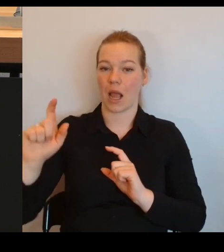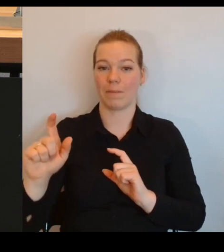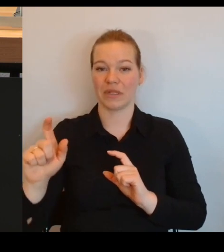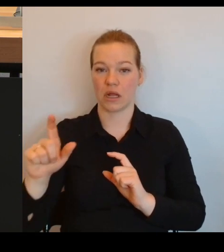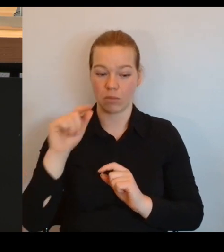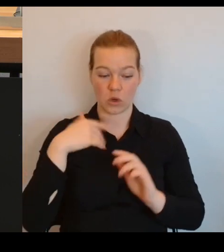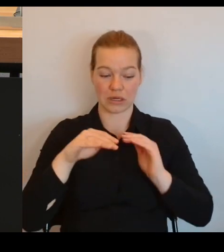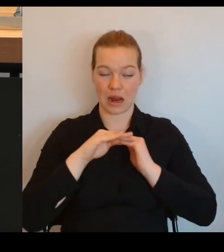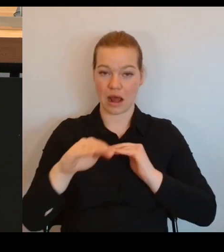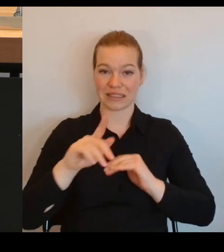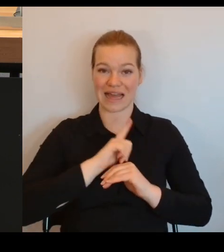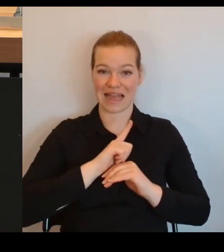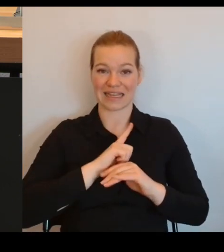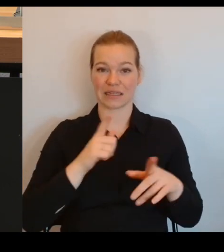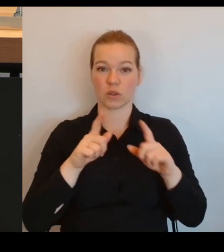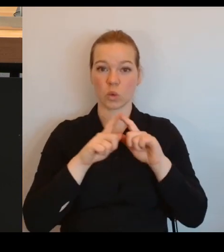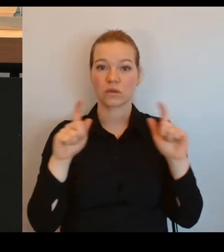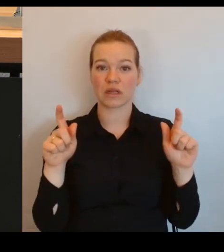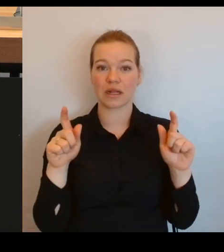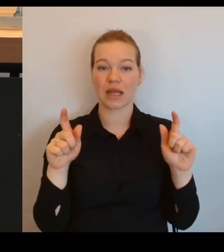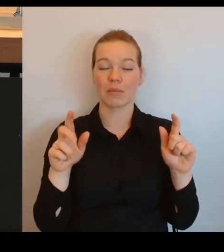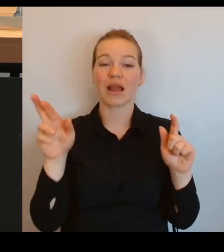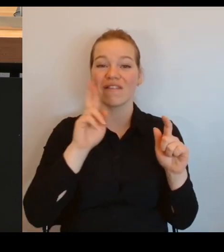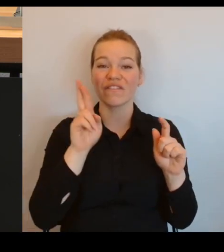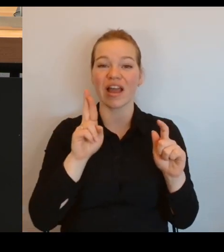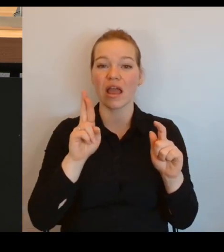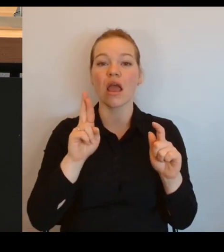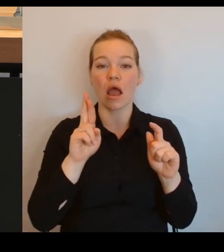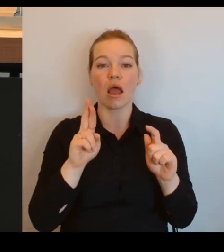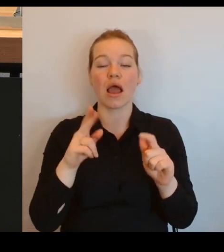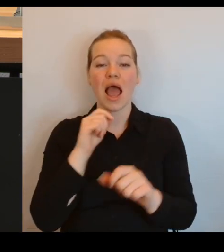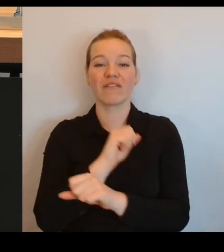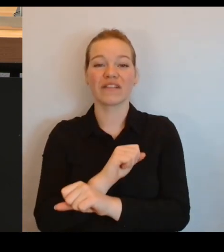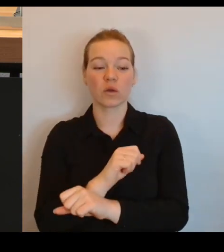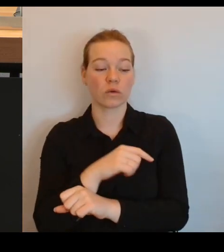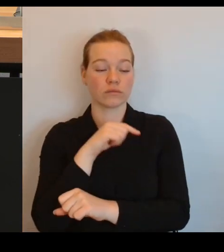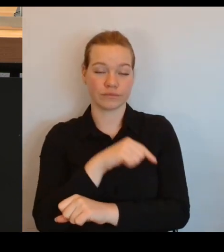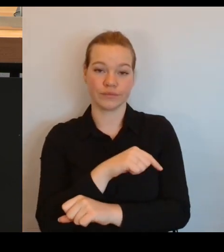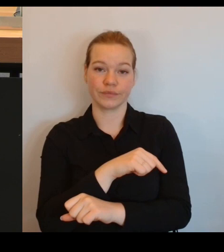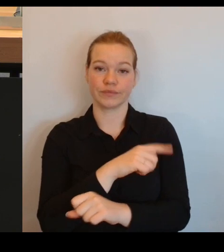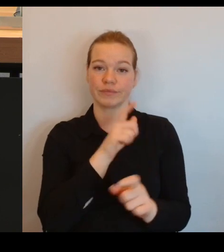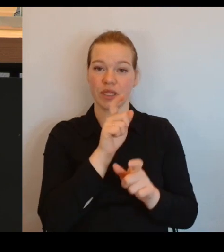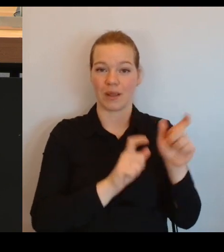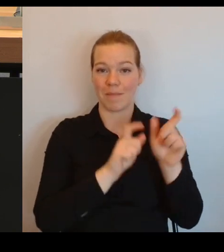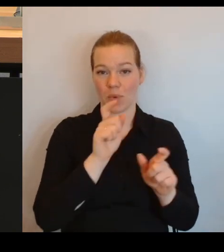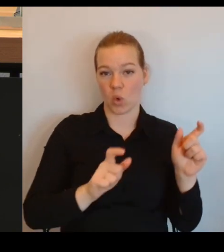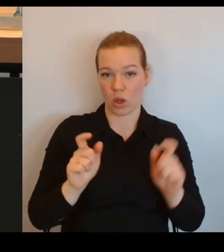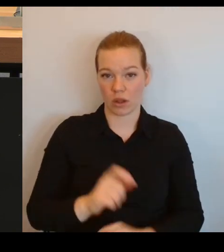Und wenn der Senat dann noch sagt, er möchte im zweistelligen Milliardenbereich das Fernwärmenetz sanieren und ausbauen und mindestens